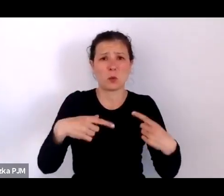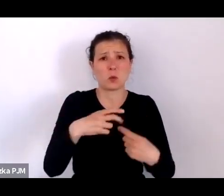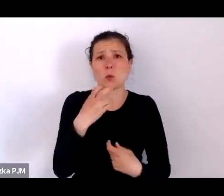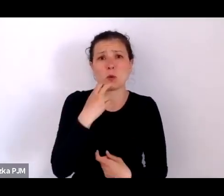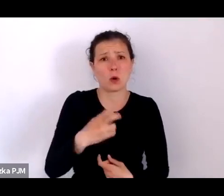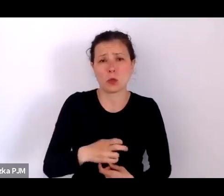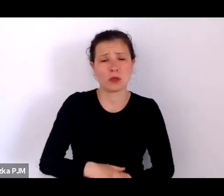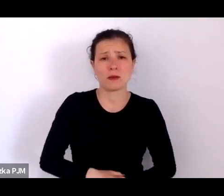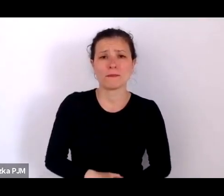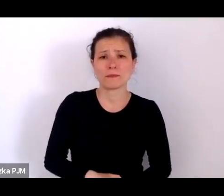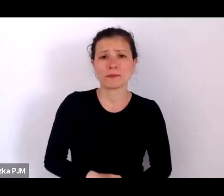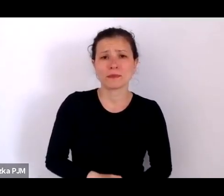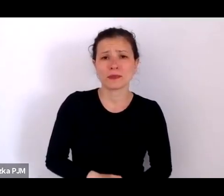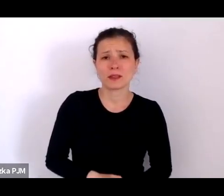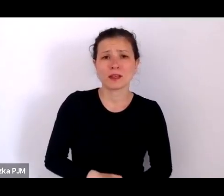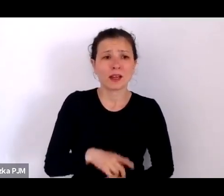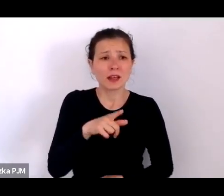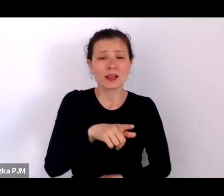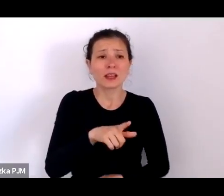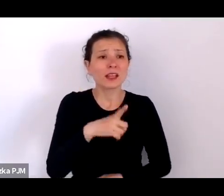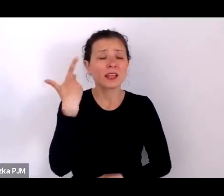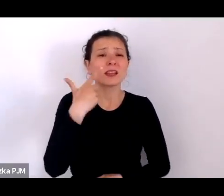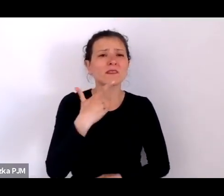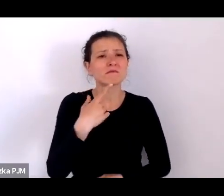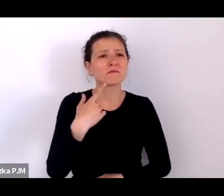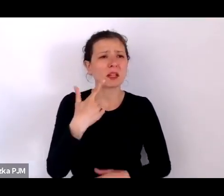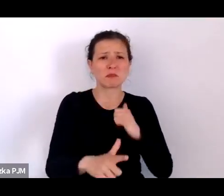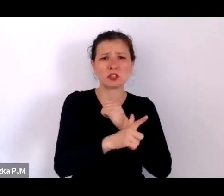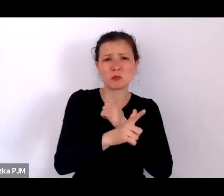żyło 70% społeczeństwa polskiego wówczas.